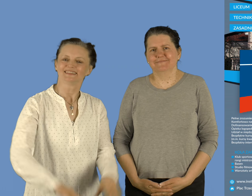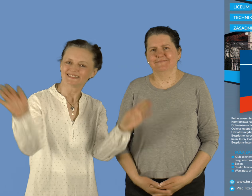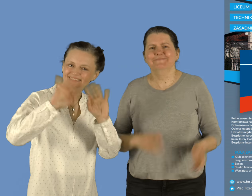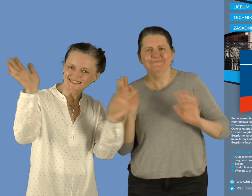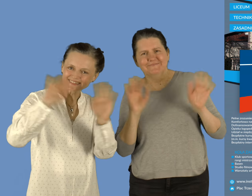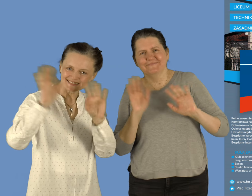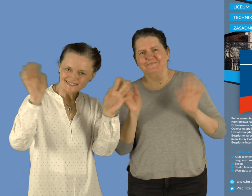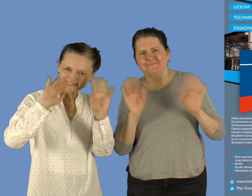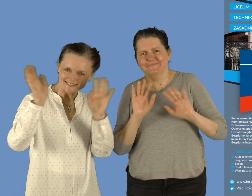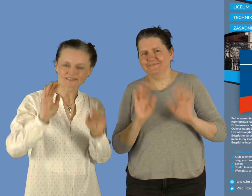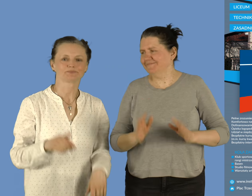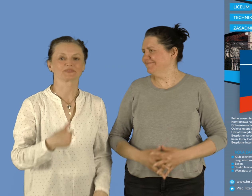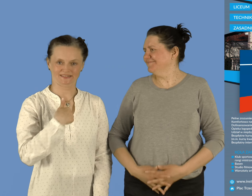Witamy,